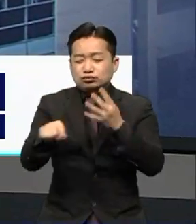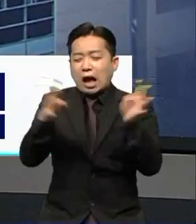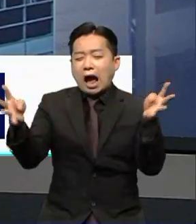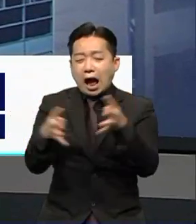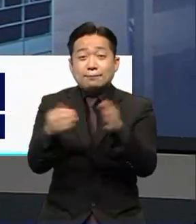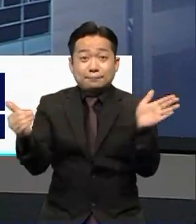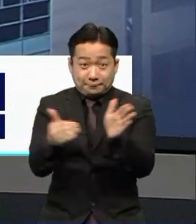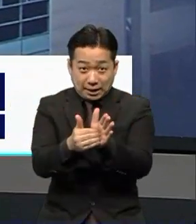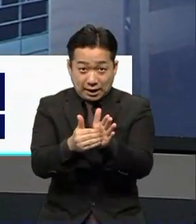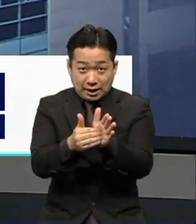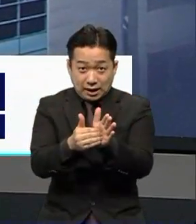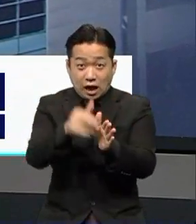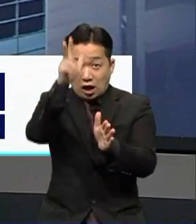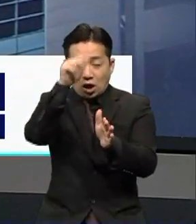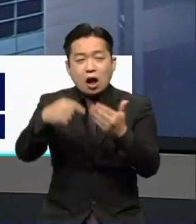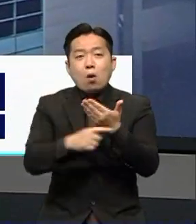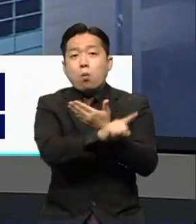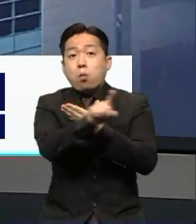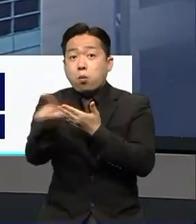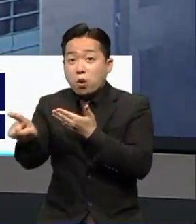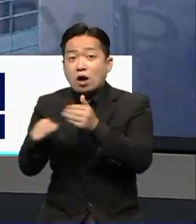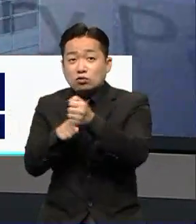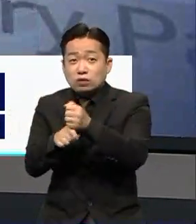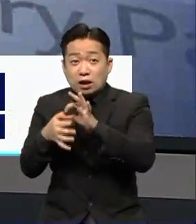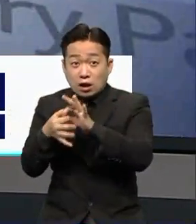마무리됐죠. 하지만 경찰은 이와 별개로 수사를 계속해